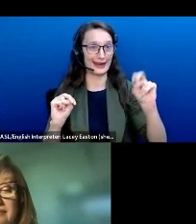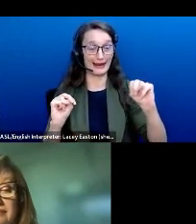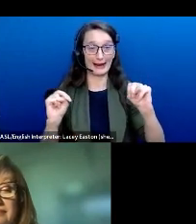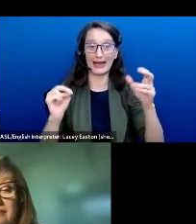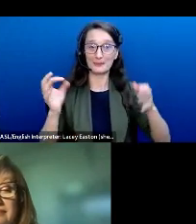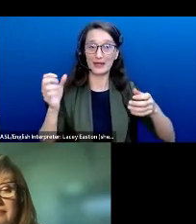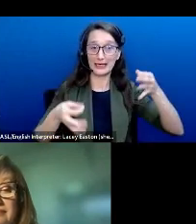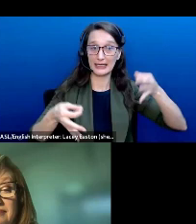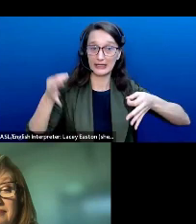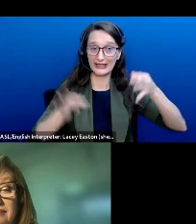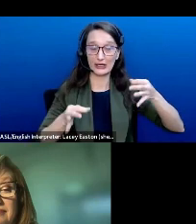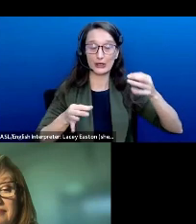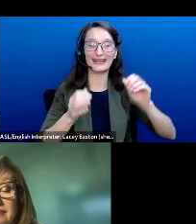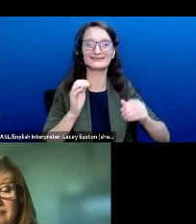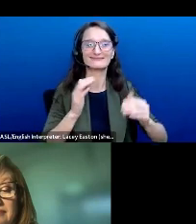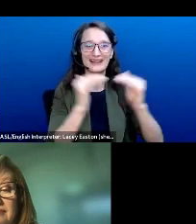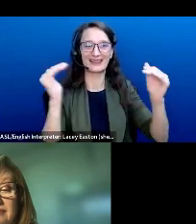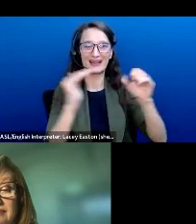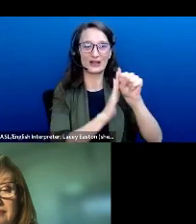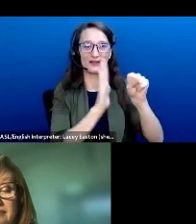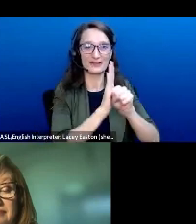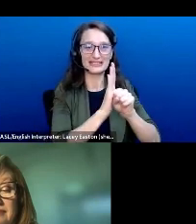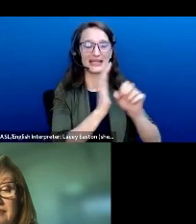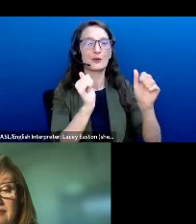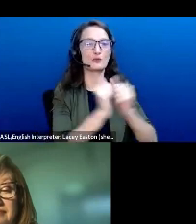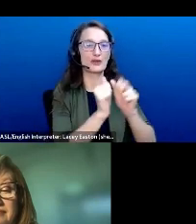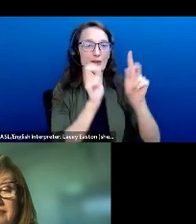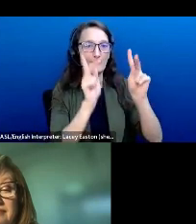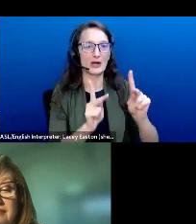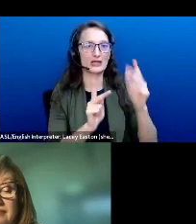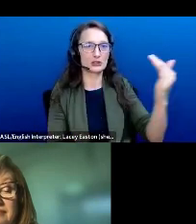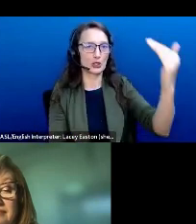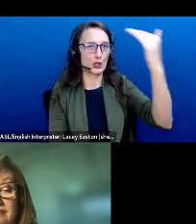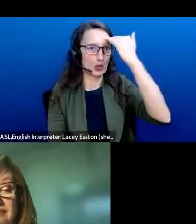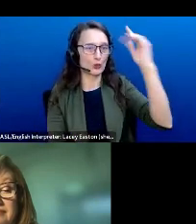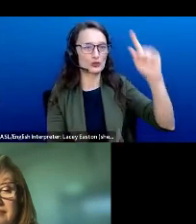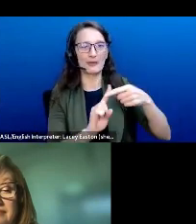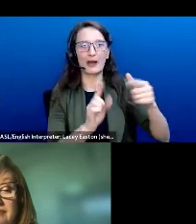que conozca las leyes que rigen la educación especial y las audiencias administrativas.